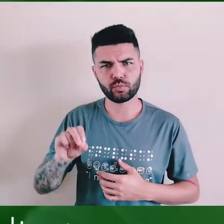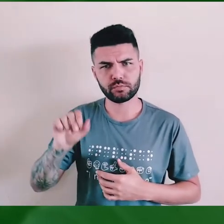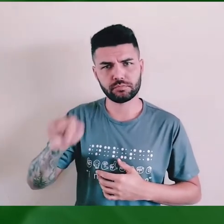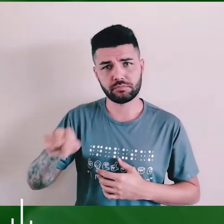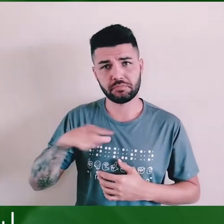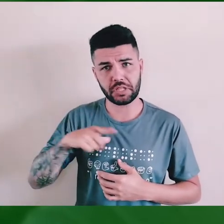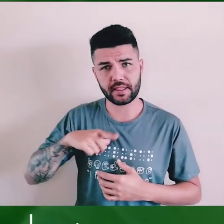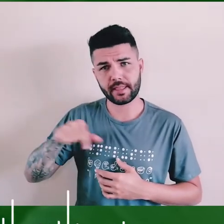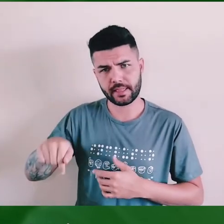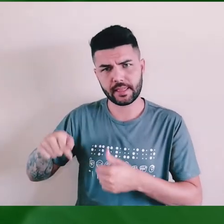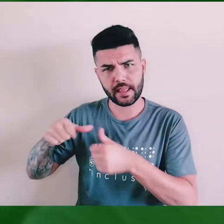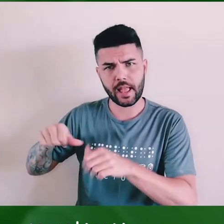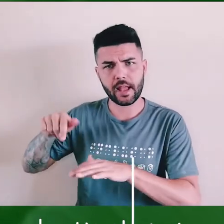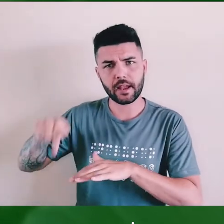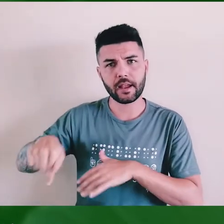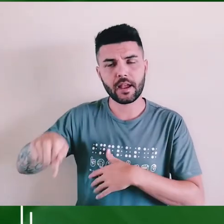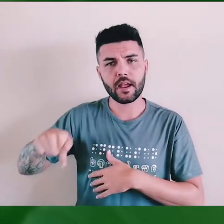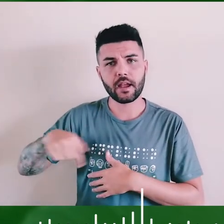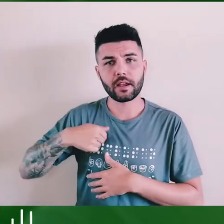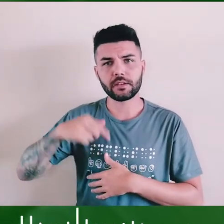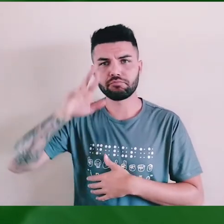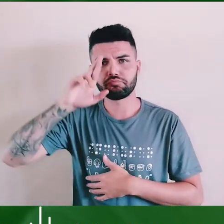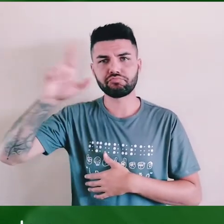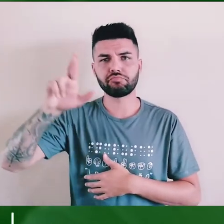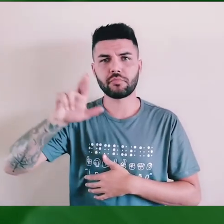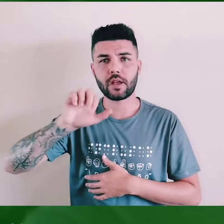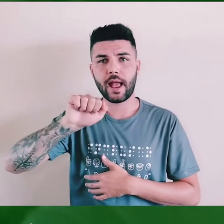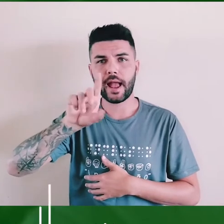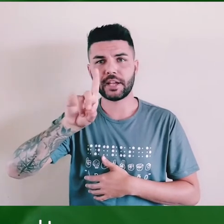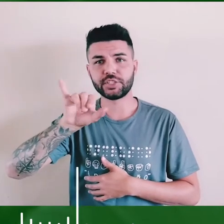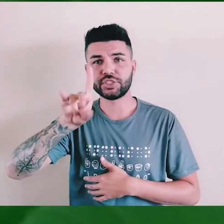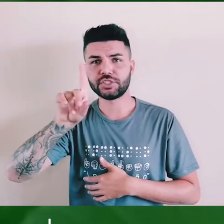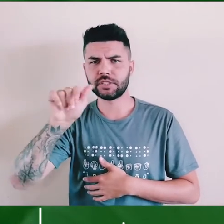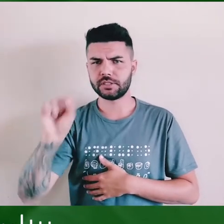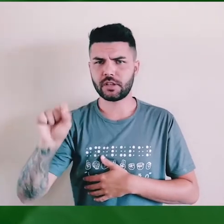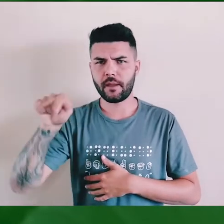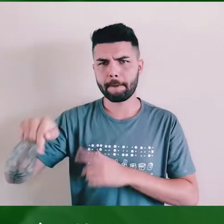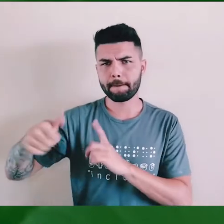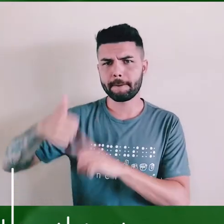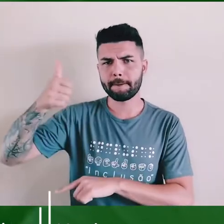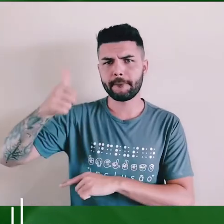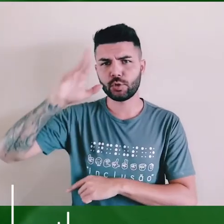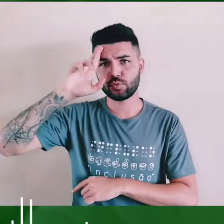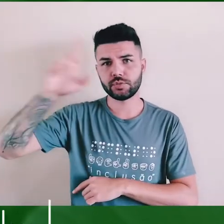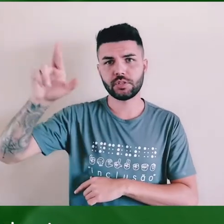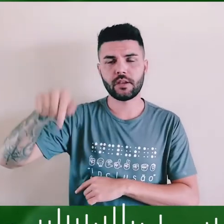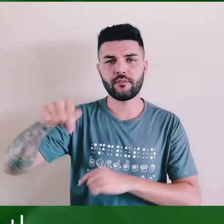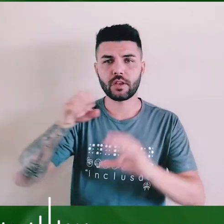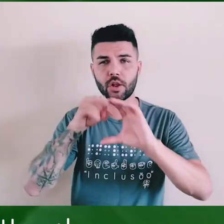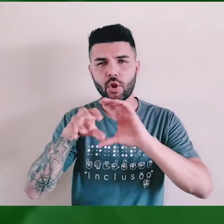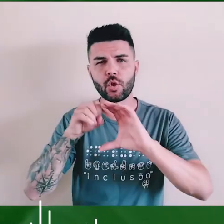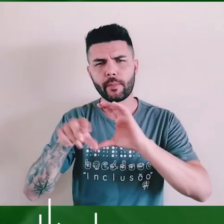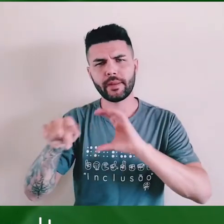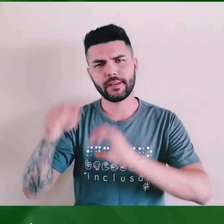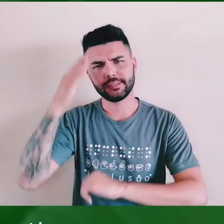executivos hoje da Adidas, ele foi meu primeiro chefe na Globo, ele sabe bem dessa trajetória,